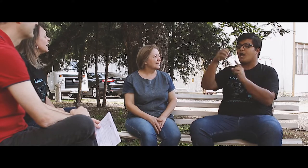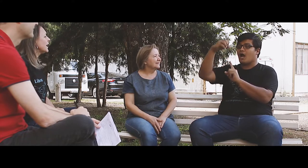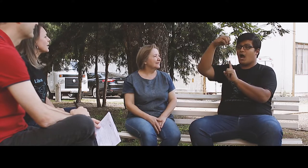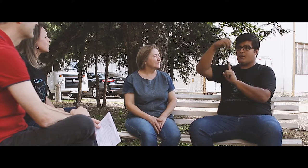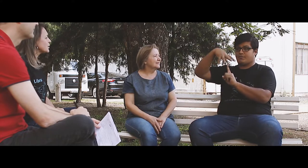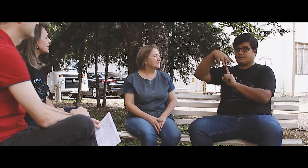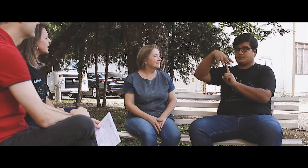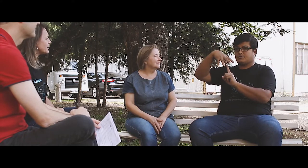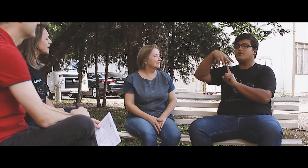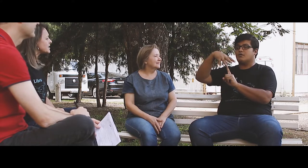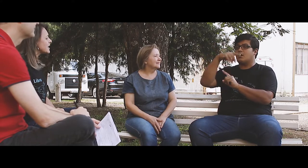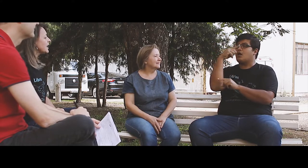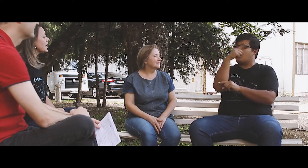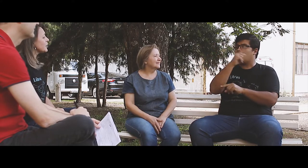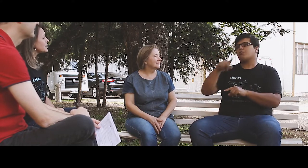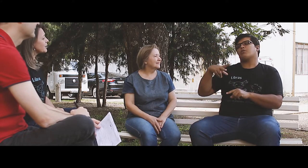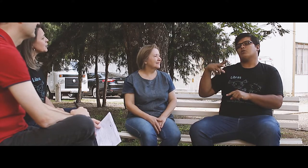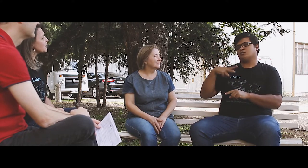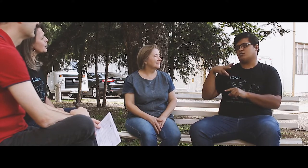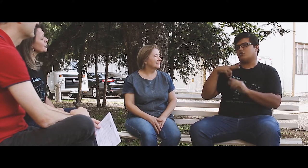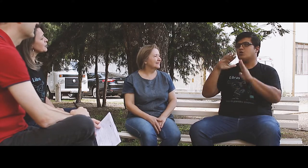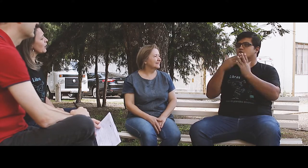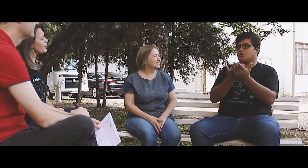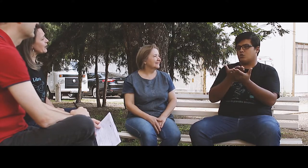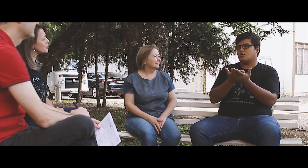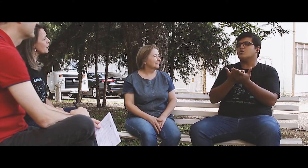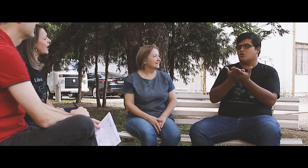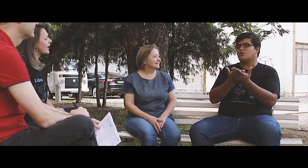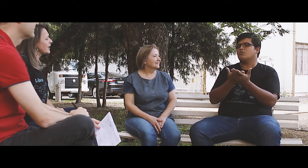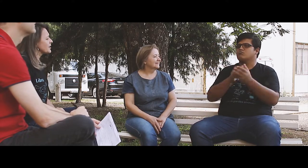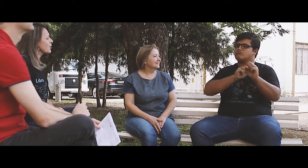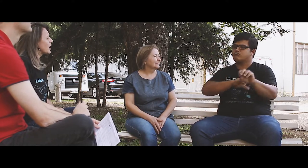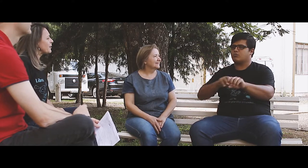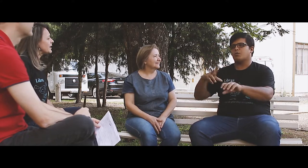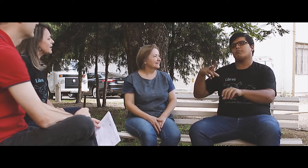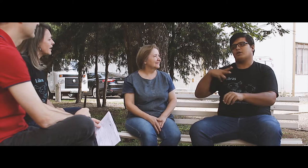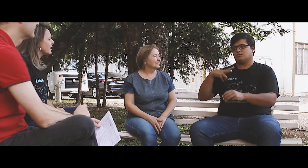o curso de Libras e nós temos uma outra escola particular, a escola Aprendere